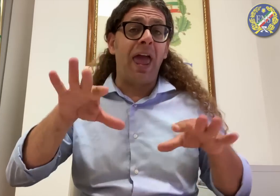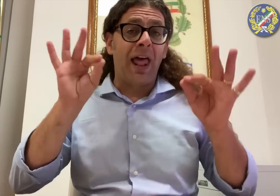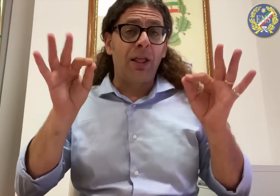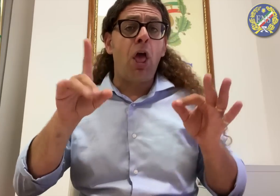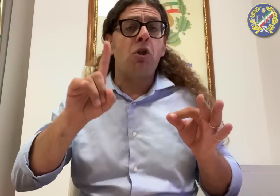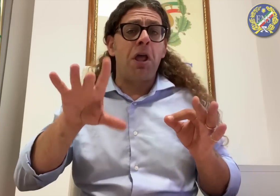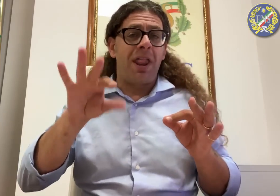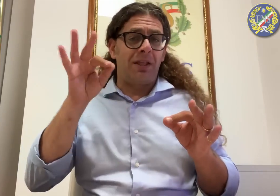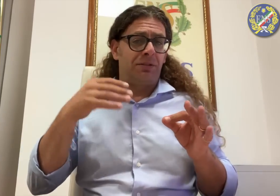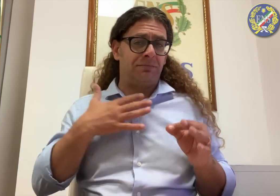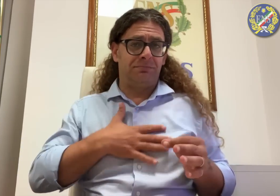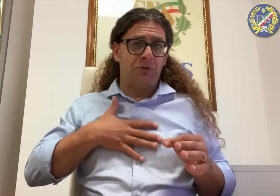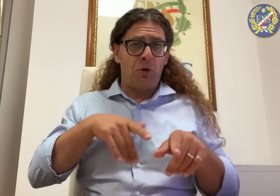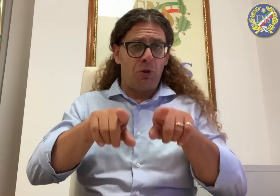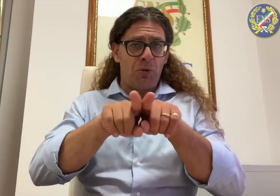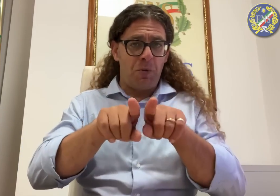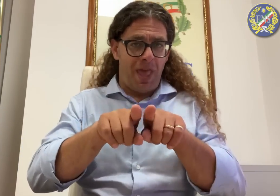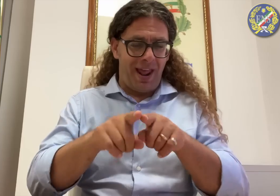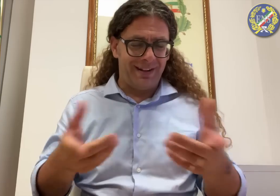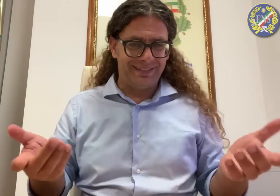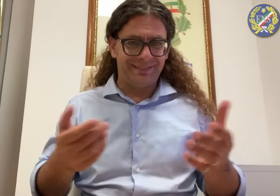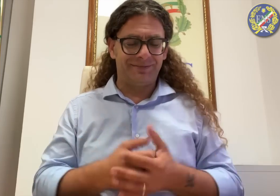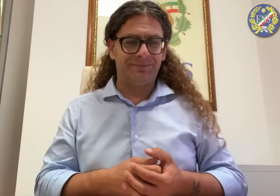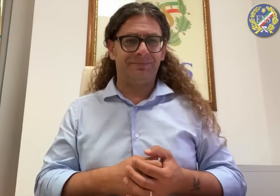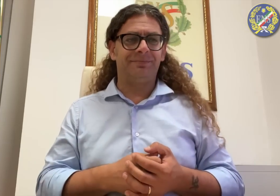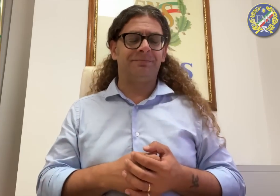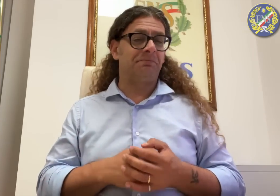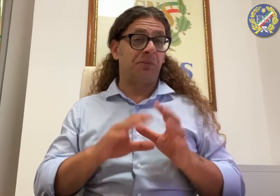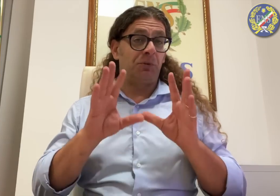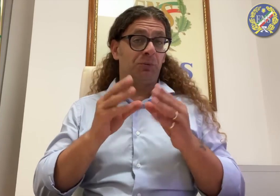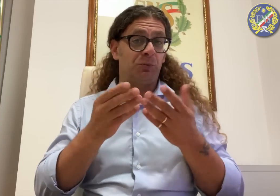Naturalmente ne uscirò soddisfatto sia nel caso in cui dovessi essere eletto che in caso contrario.